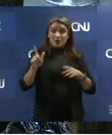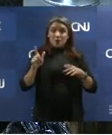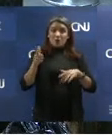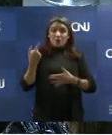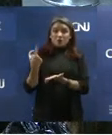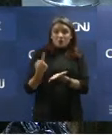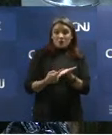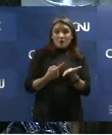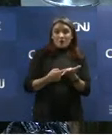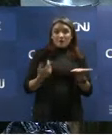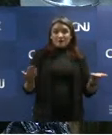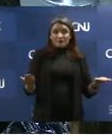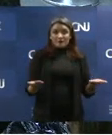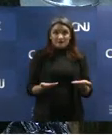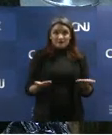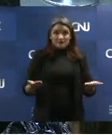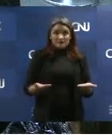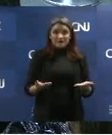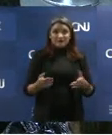E eu declaro então, encerrada a sessão.